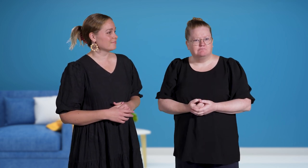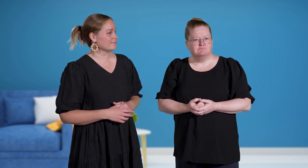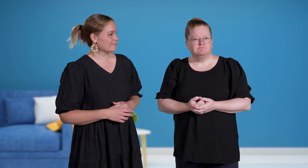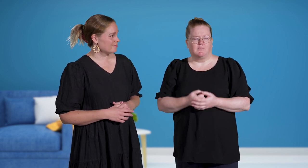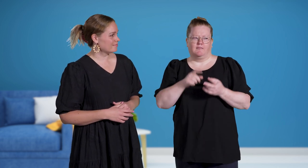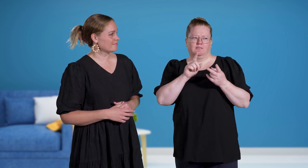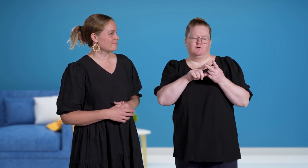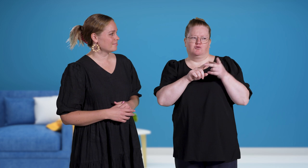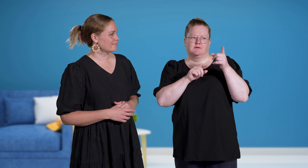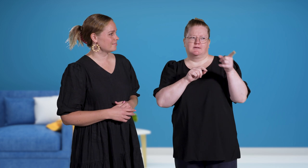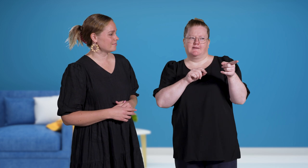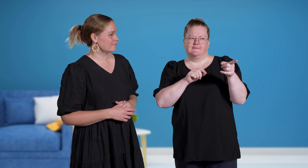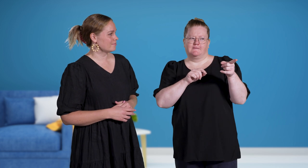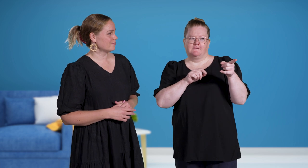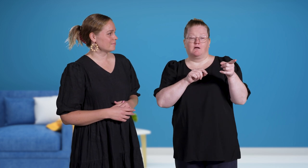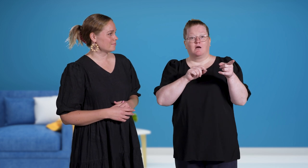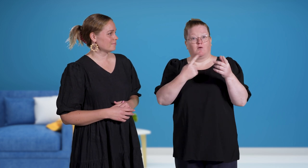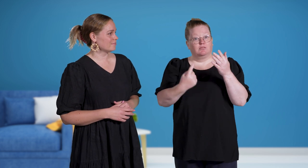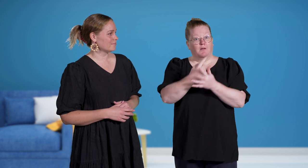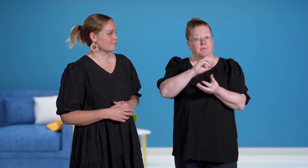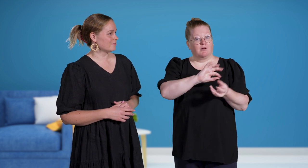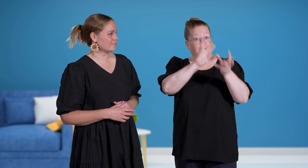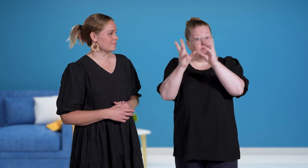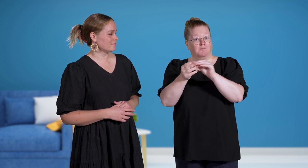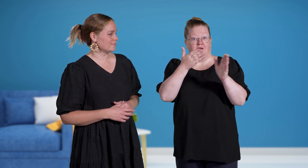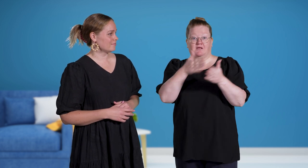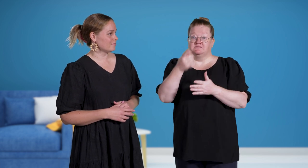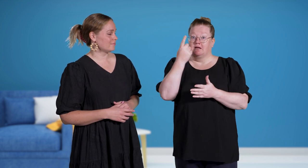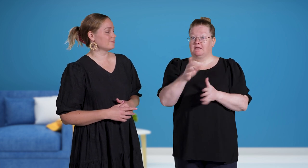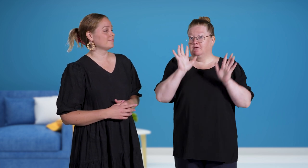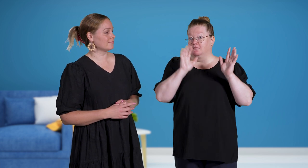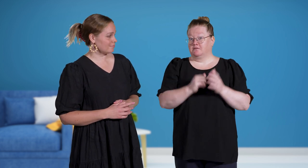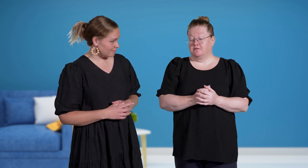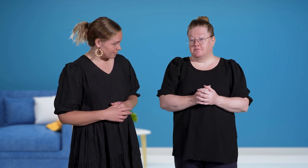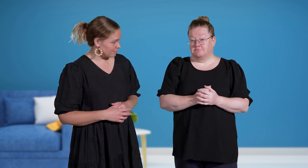järjestävän tapahtuman, -